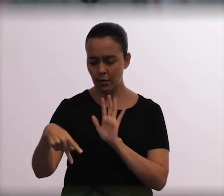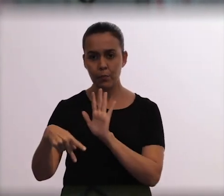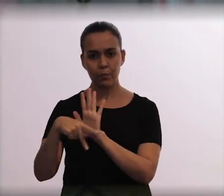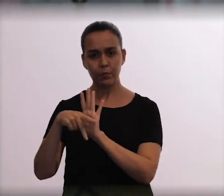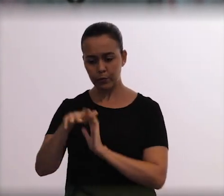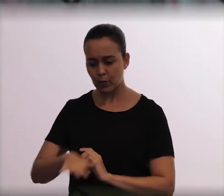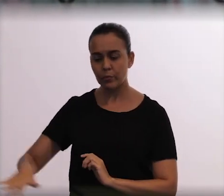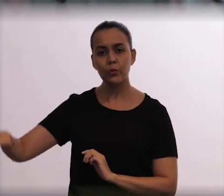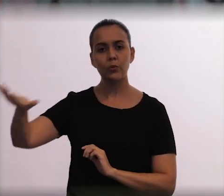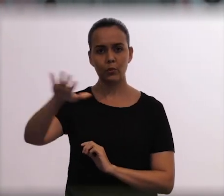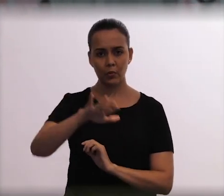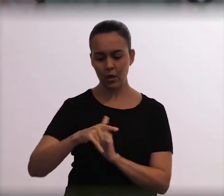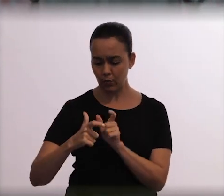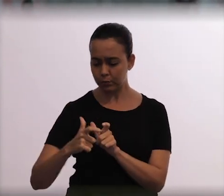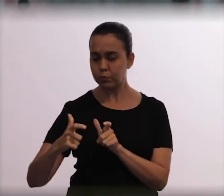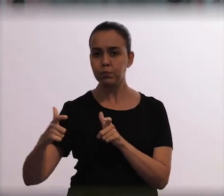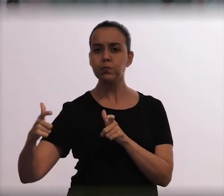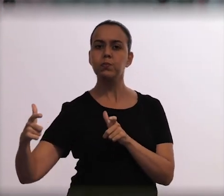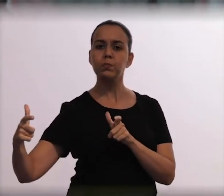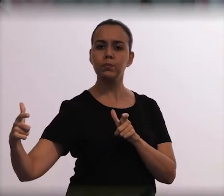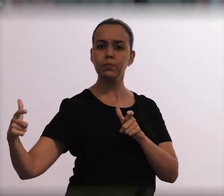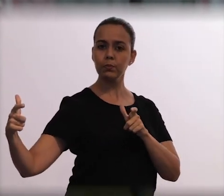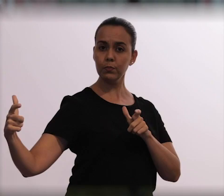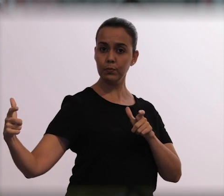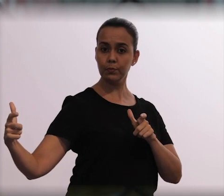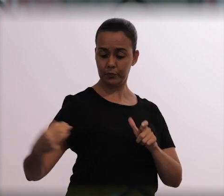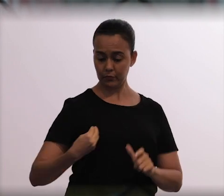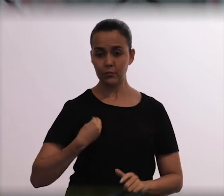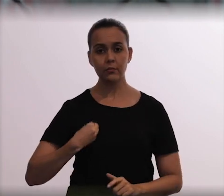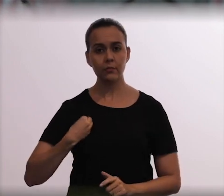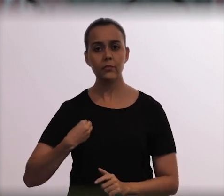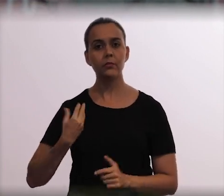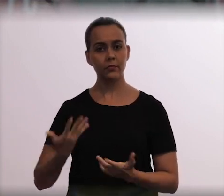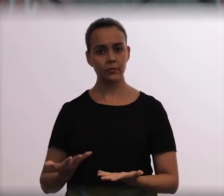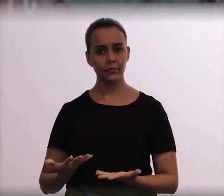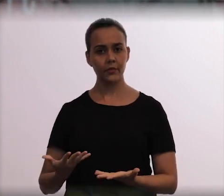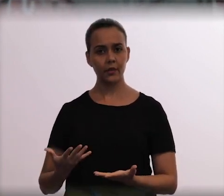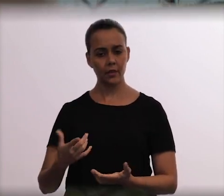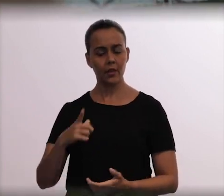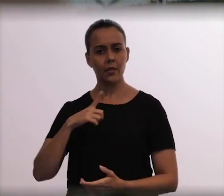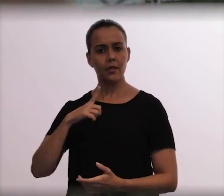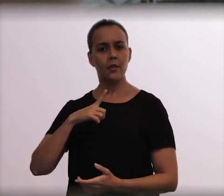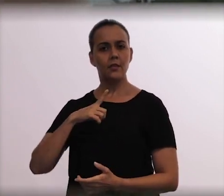contra o estado e contra o mercado, que também não oferecia opções de construir seu direito à moradia.